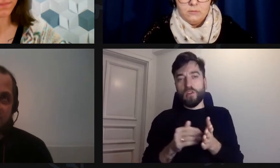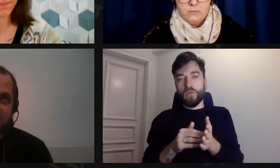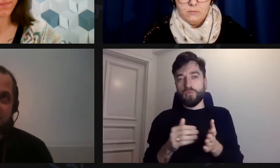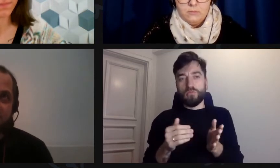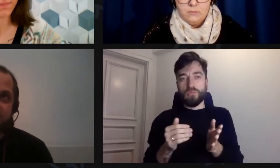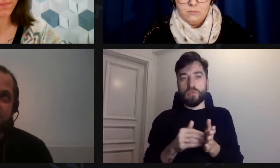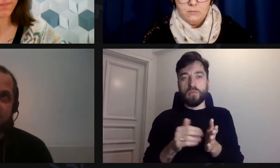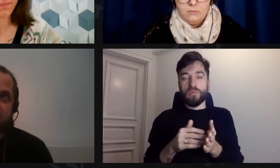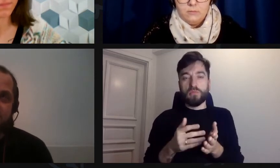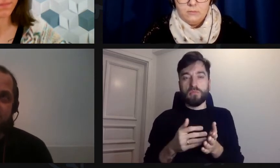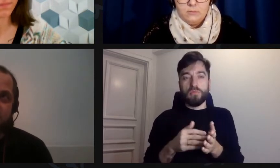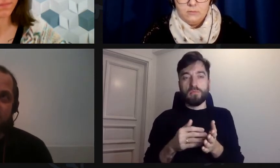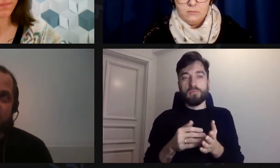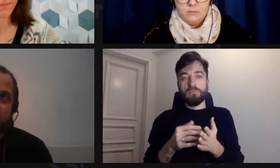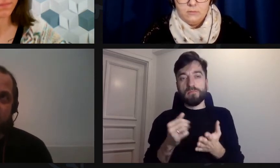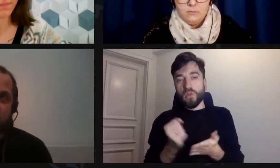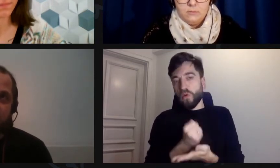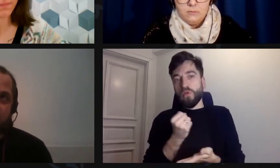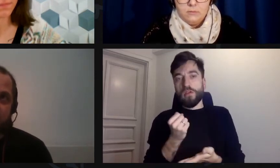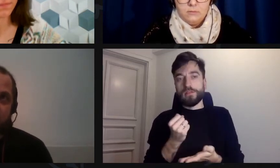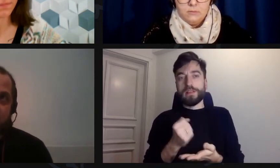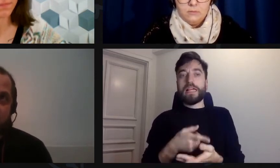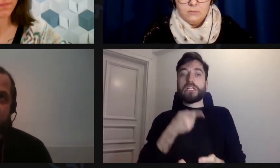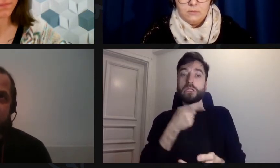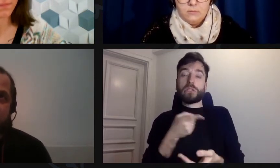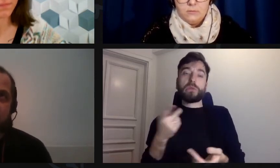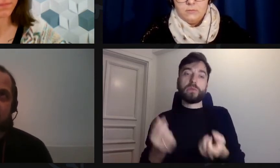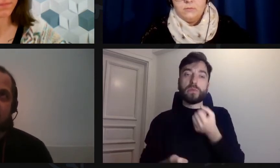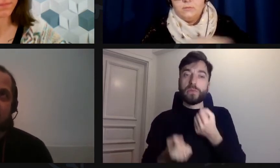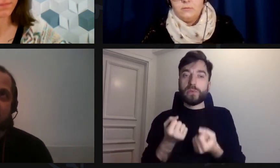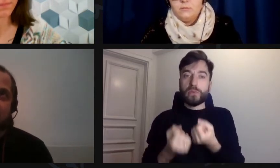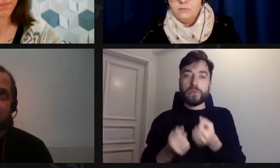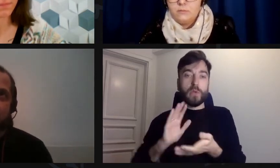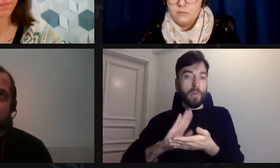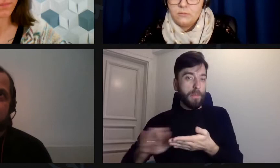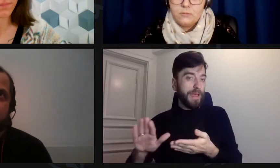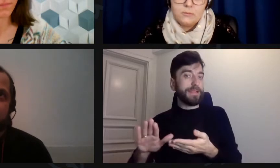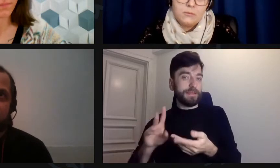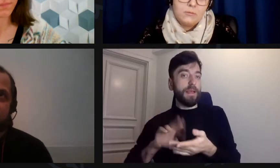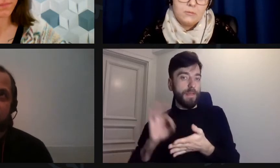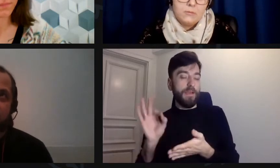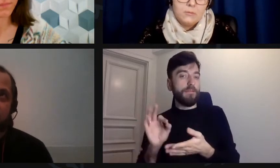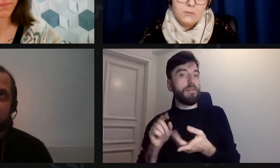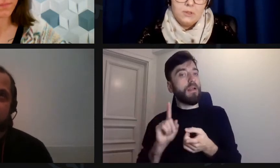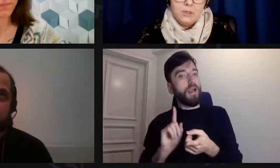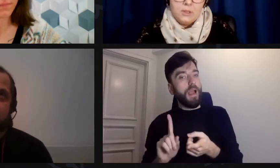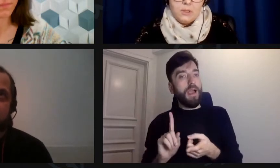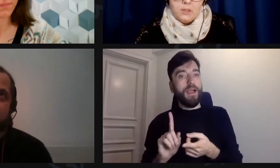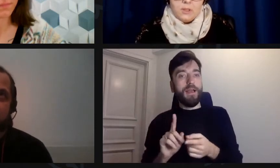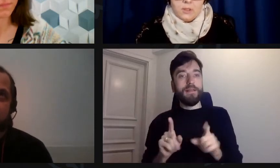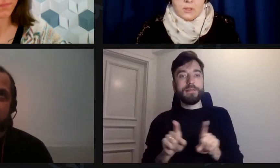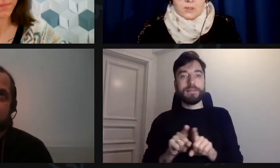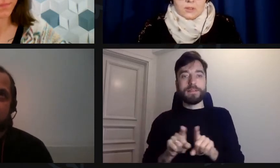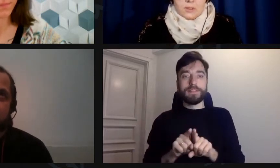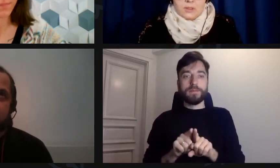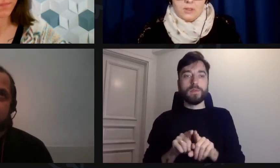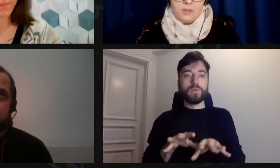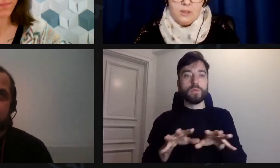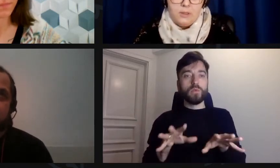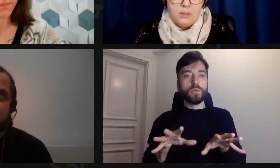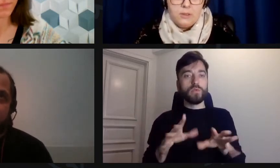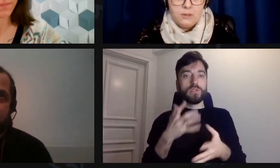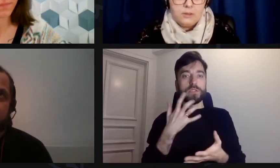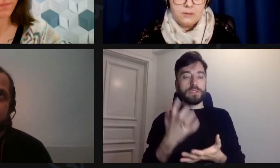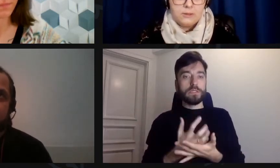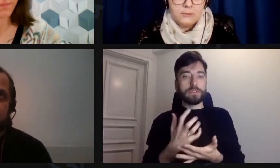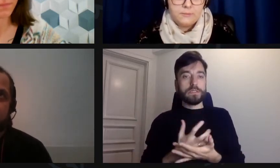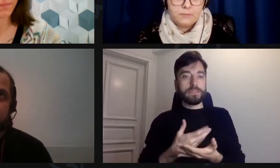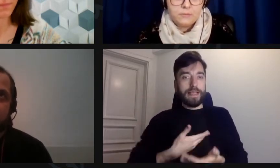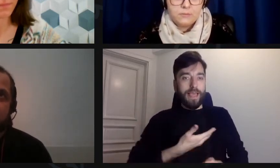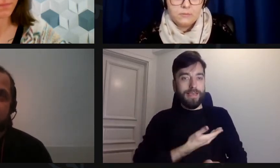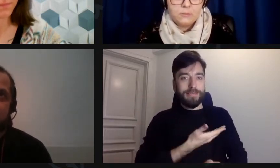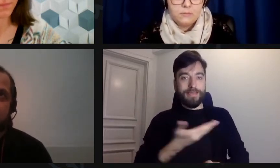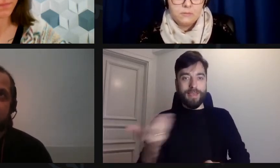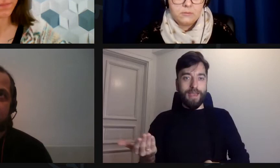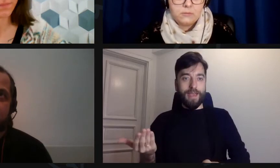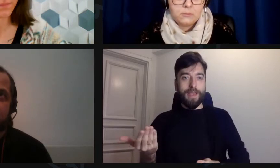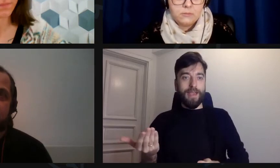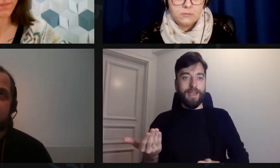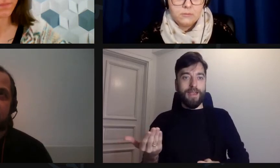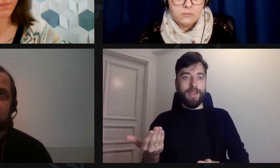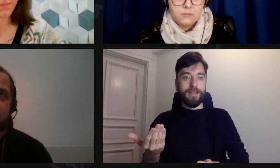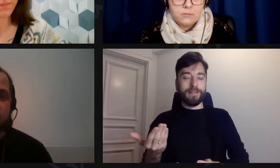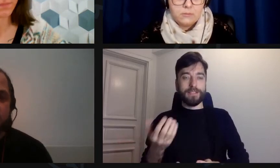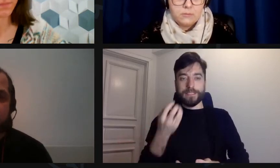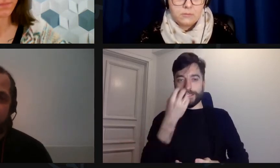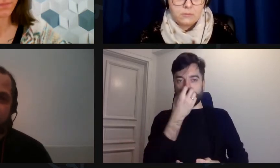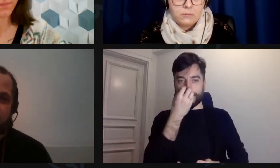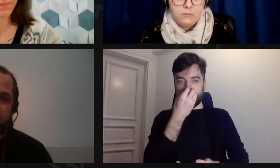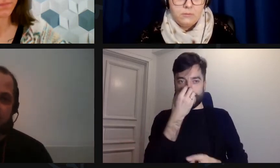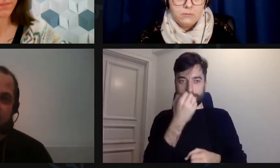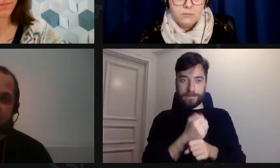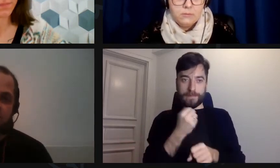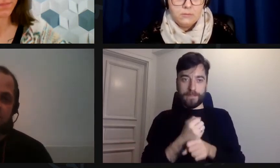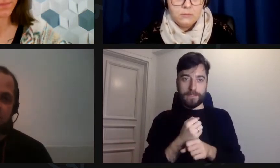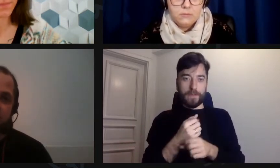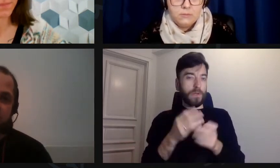i ważna i trudno jest zupełnie bez tego ale można tez dużo wyciągnąć i dać z takiej cyrkowej pracy, nie skupiając się na tym,